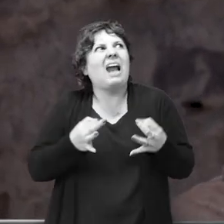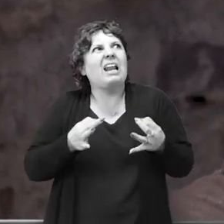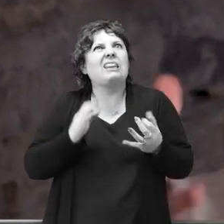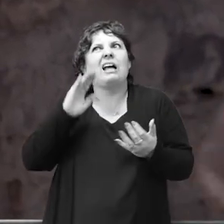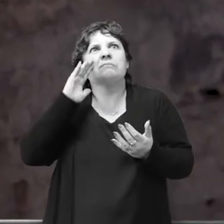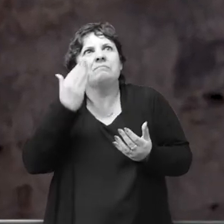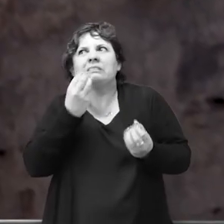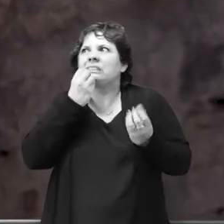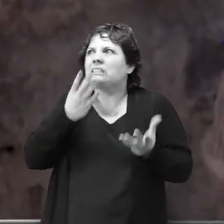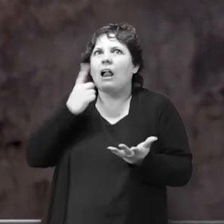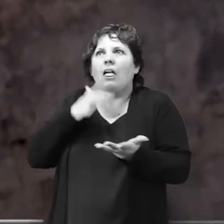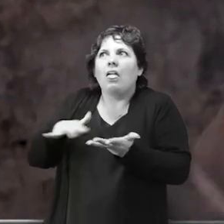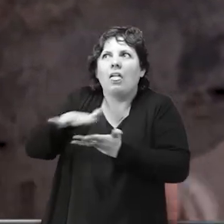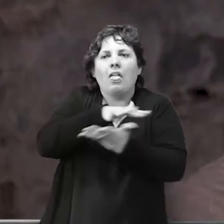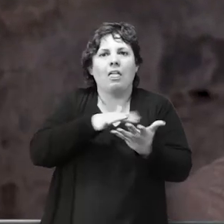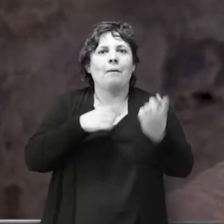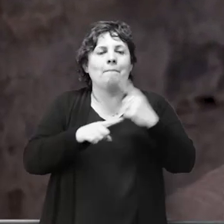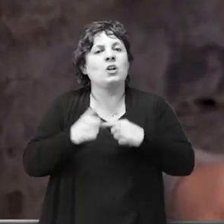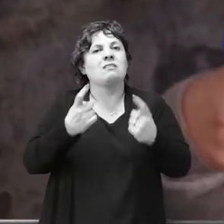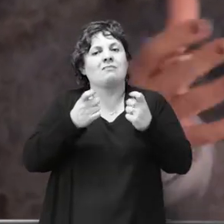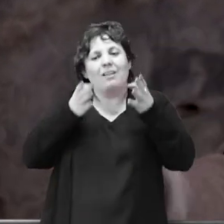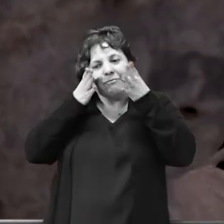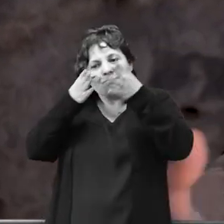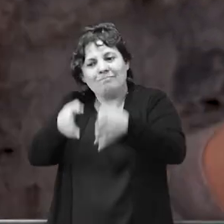y esto implica como otro enfoque en la investigación